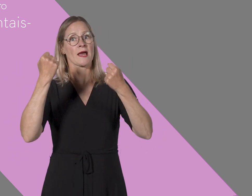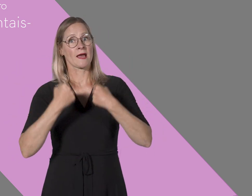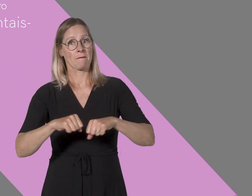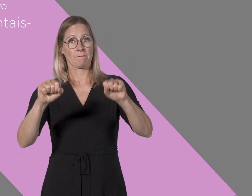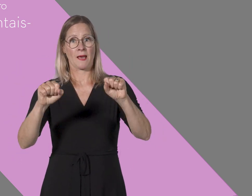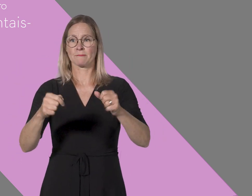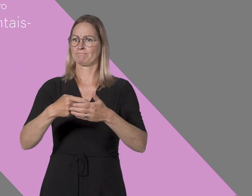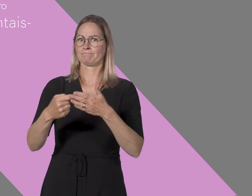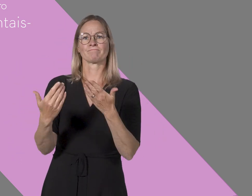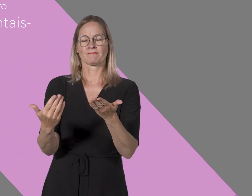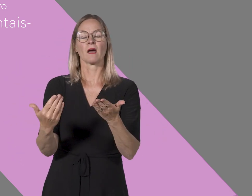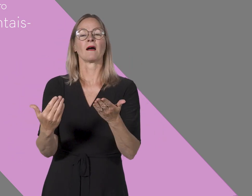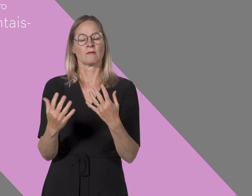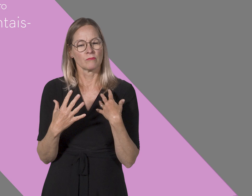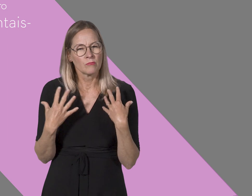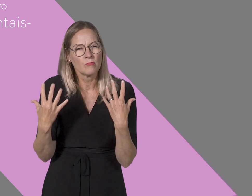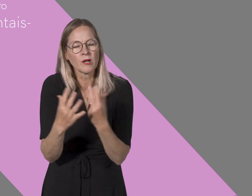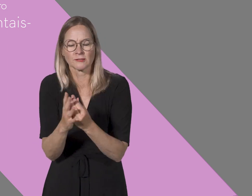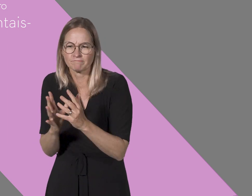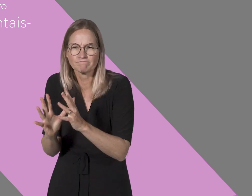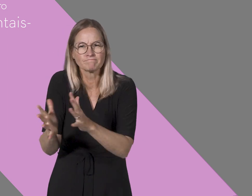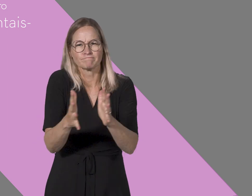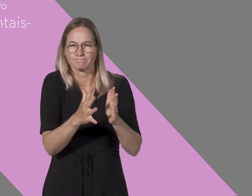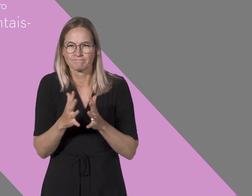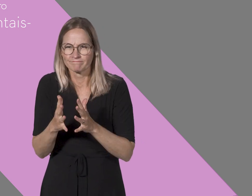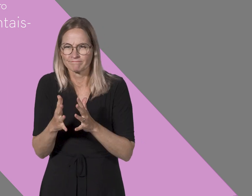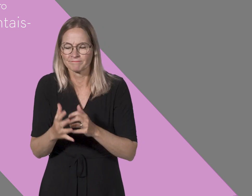Viitotaan yhdessä -kampanjan.